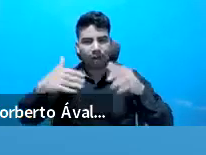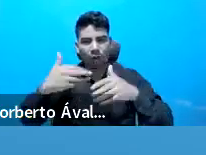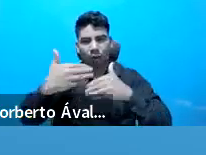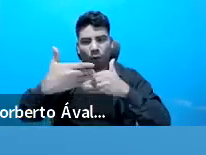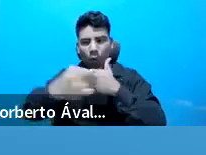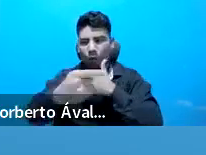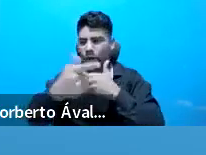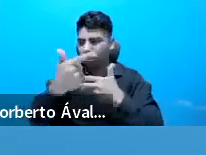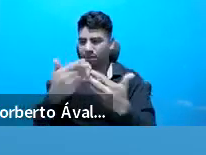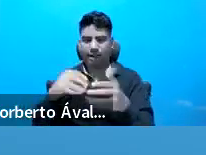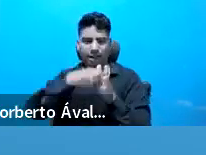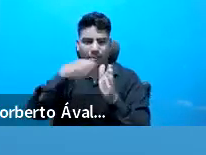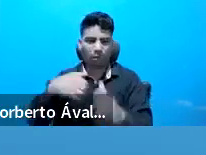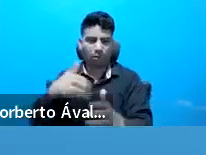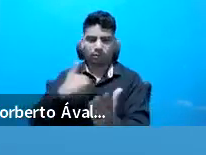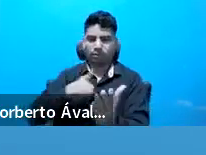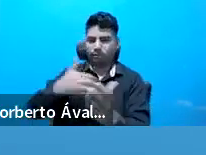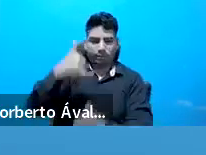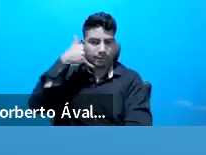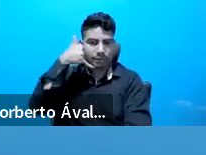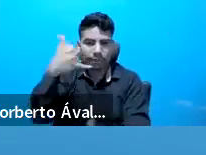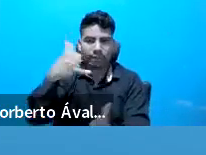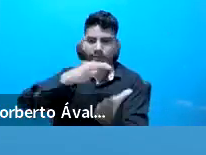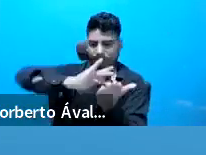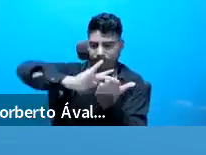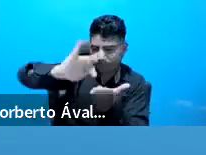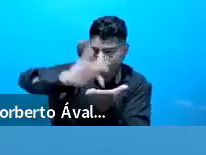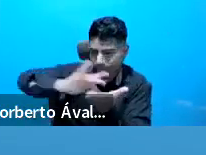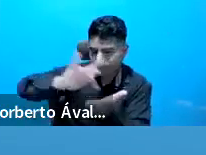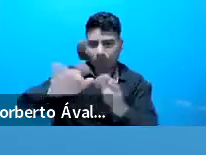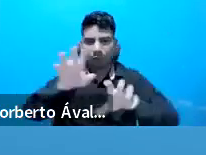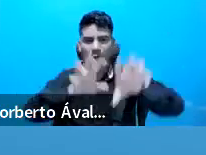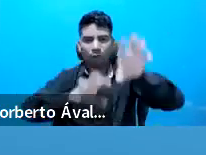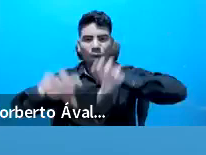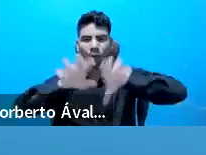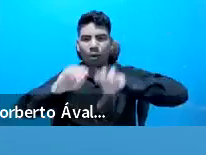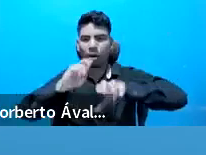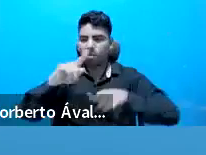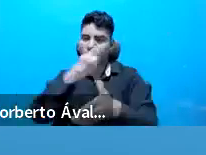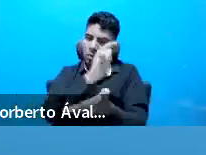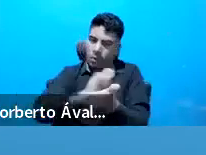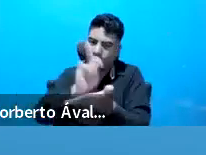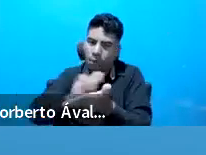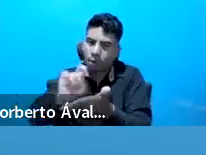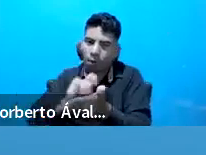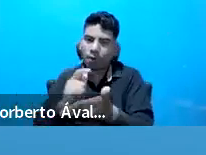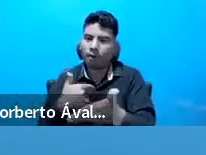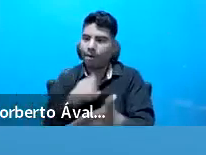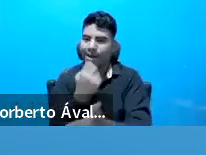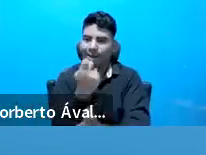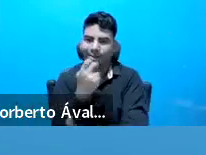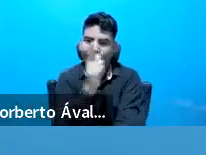objetos que tenemos al rededor rededor por ejemplo, celular rededor por ejemplo, celulares, computadoras, la lengua escrita y es parte de esta mesa